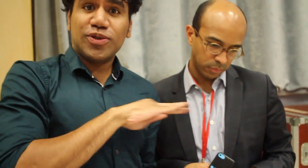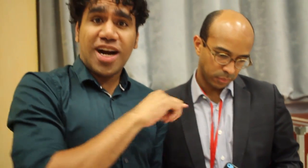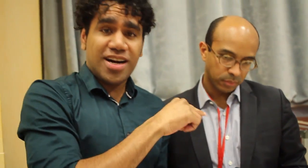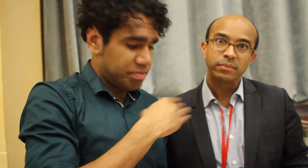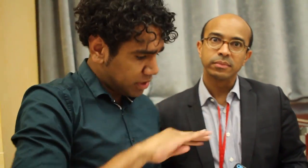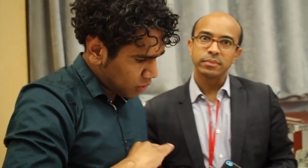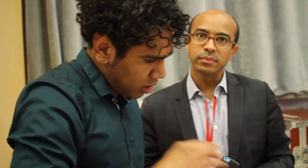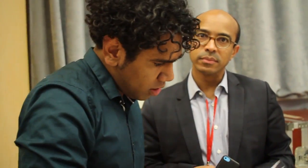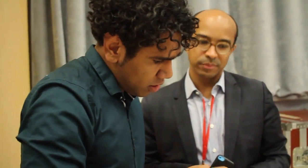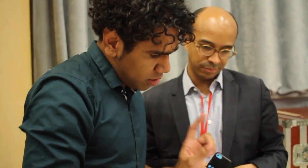J’ai trouvé le responsable.